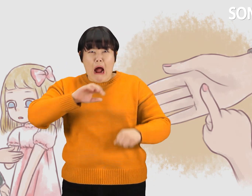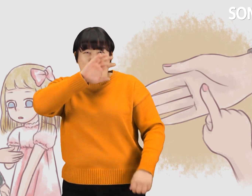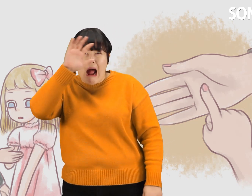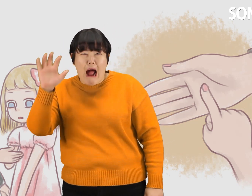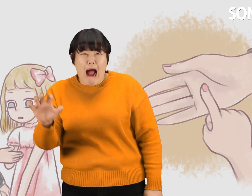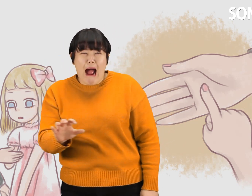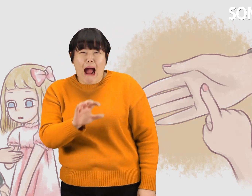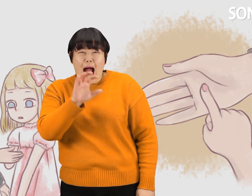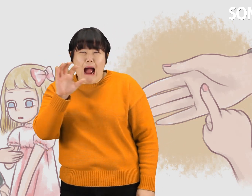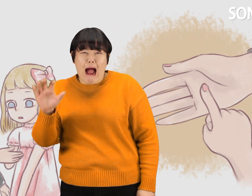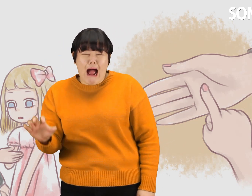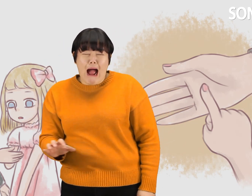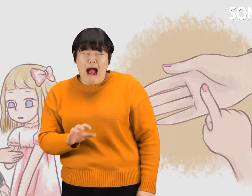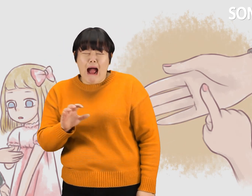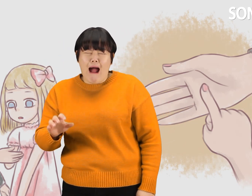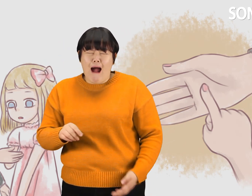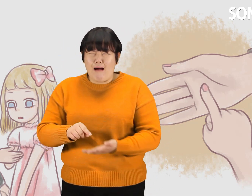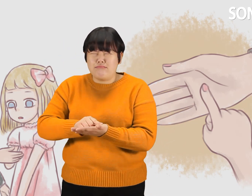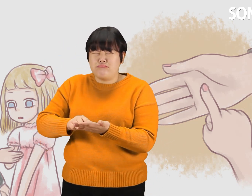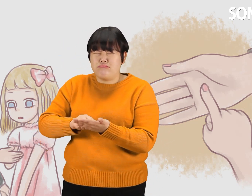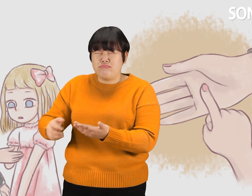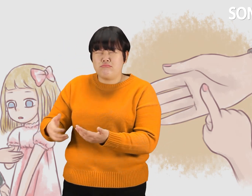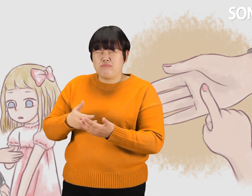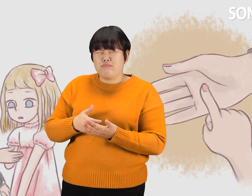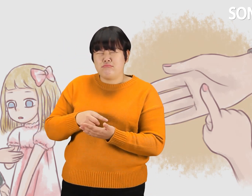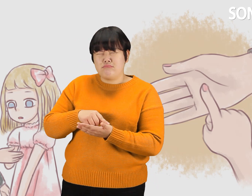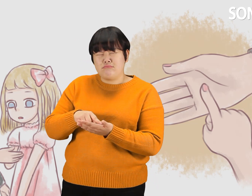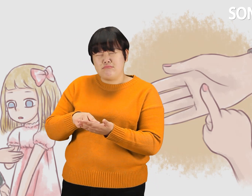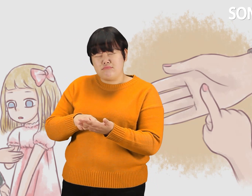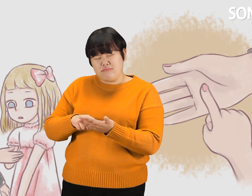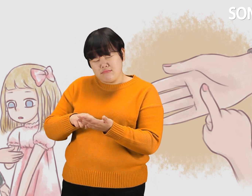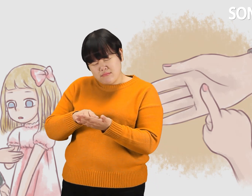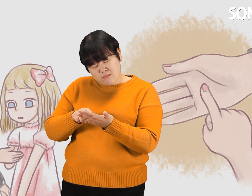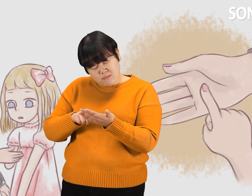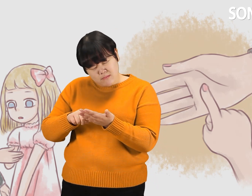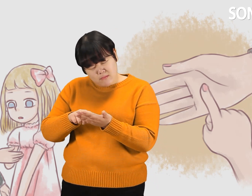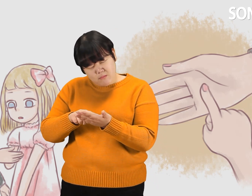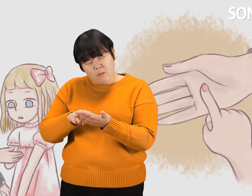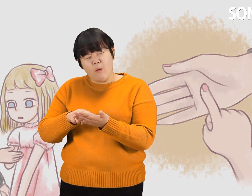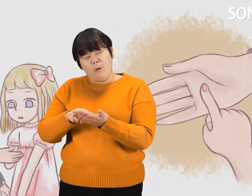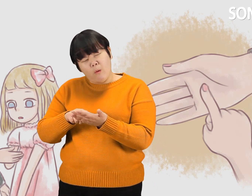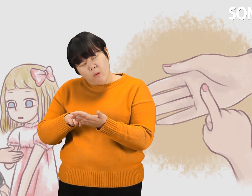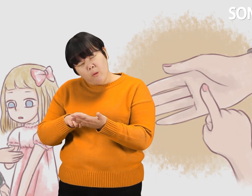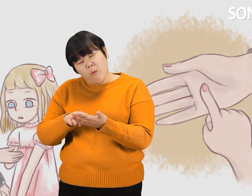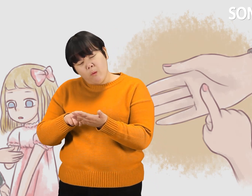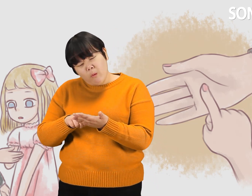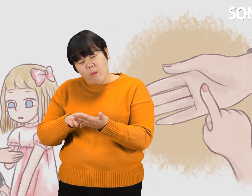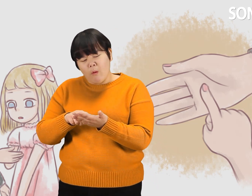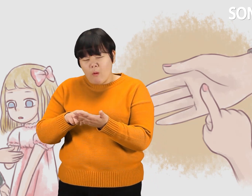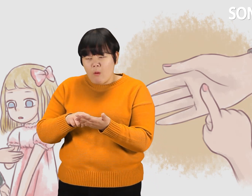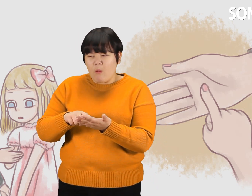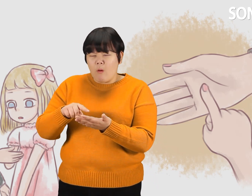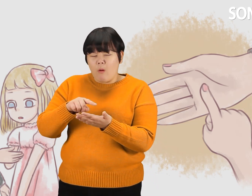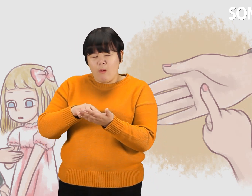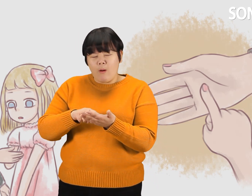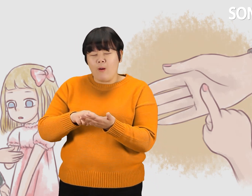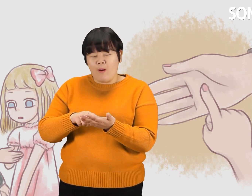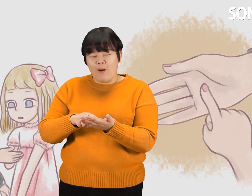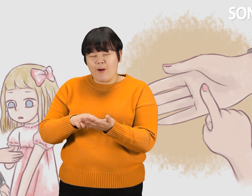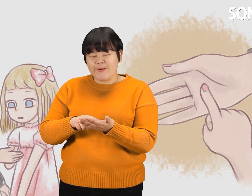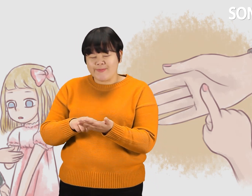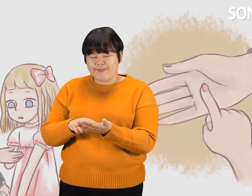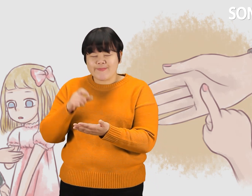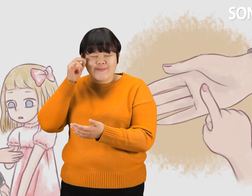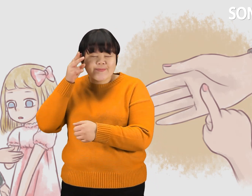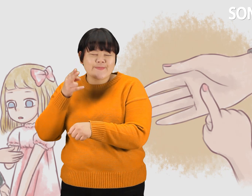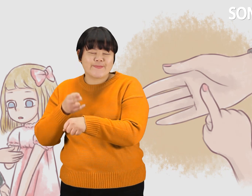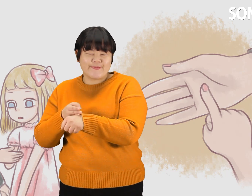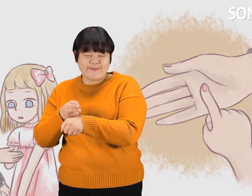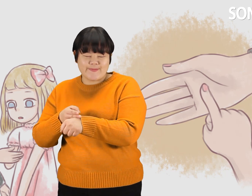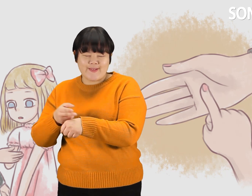その行動を何度も繰り返すと、ヘレンも先生の手のひらに人形と書いている。